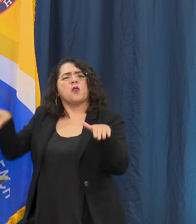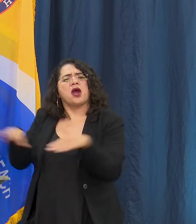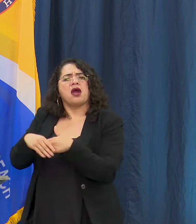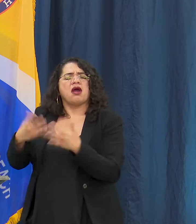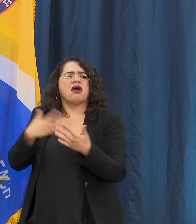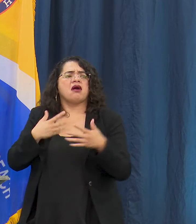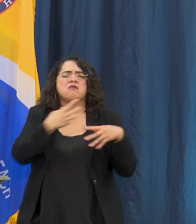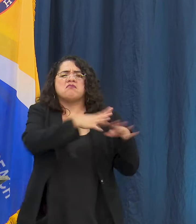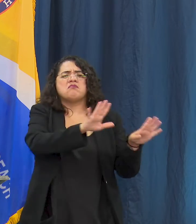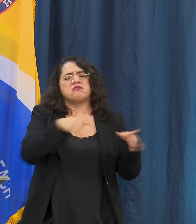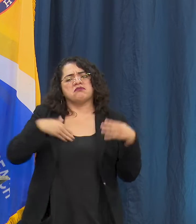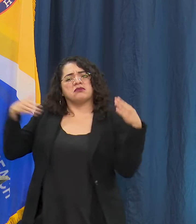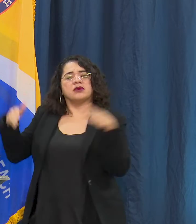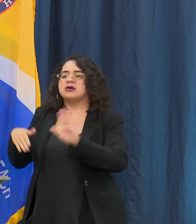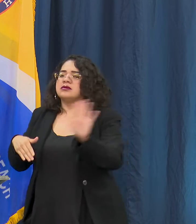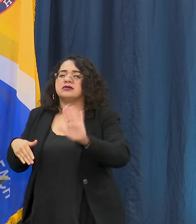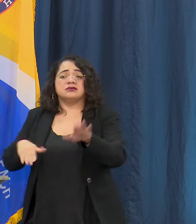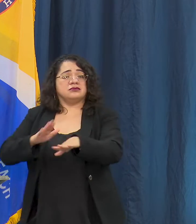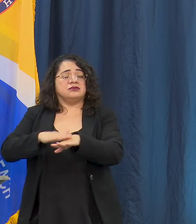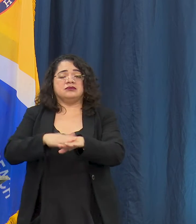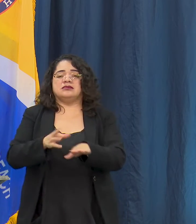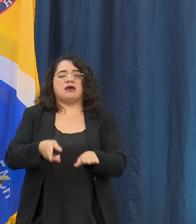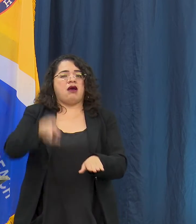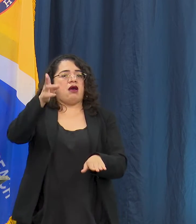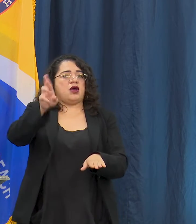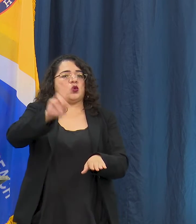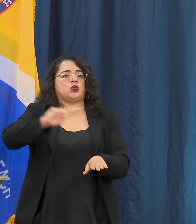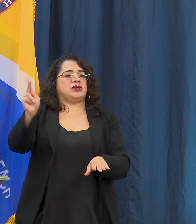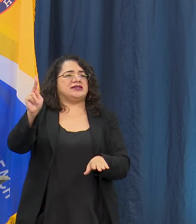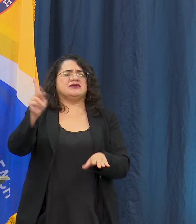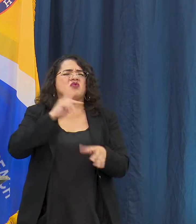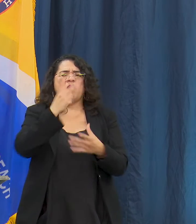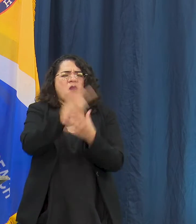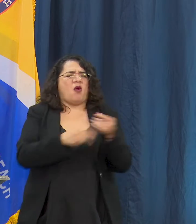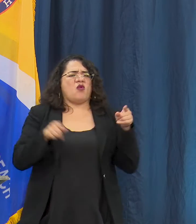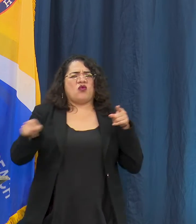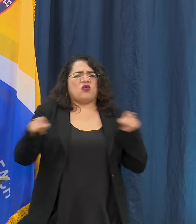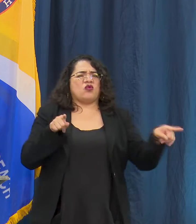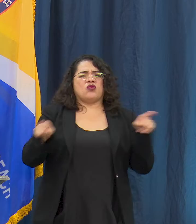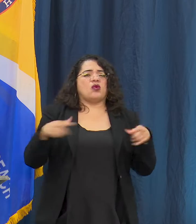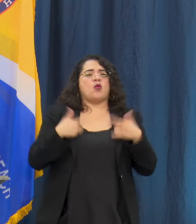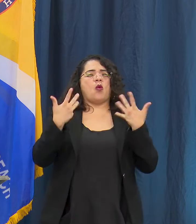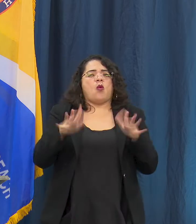riesgo para hacer ESO y debemos prevenir etre ola del Corona veeru's antes de que